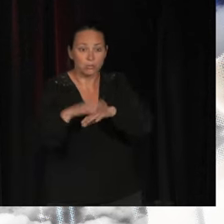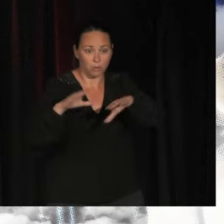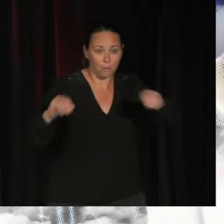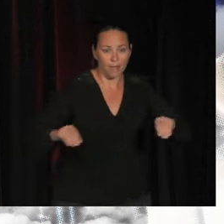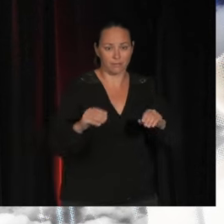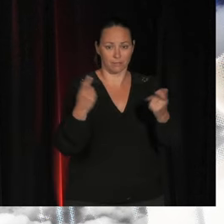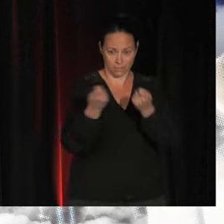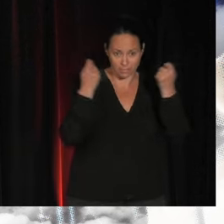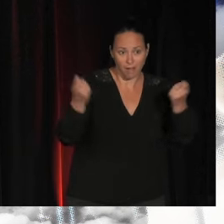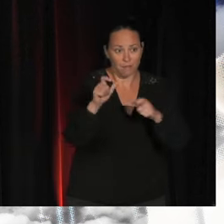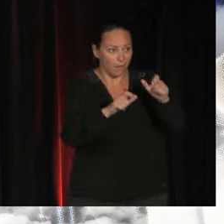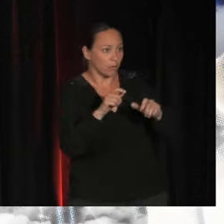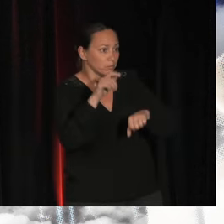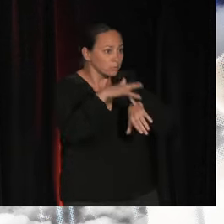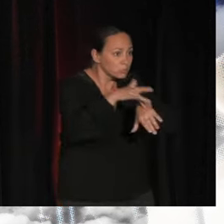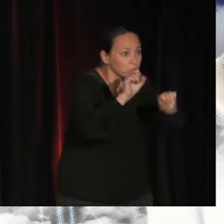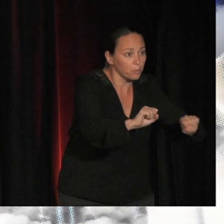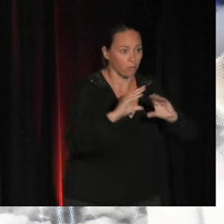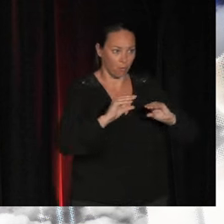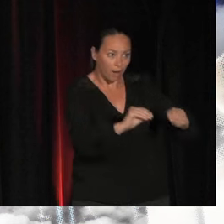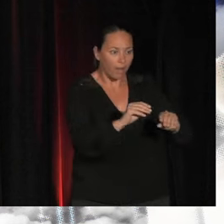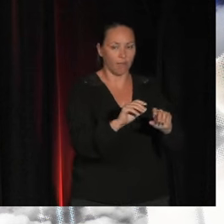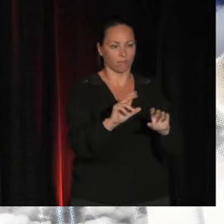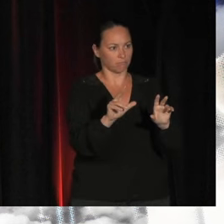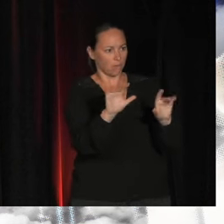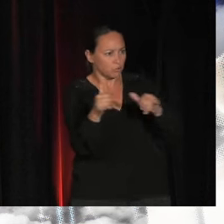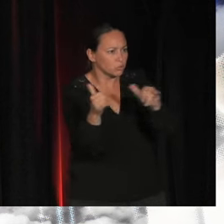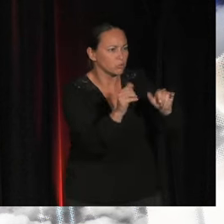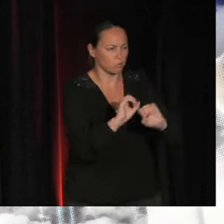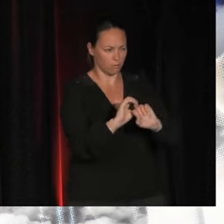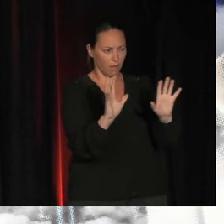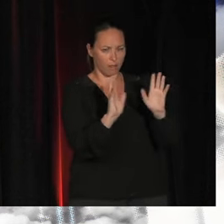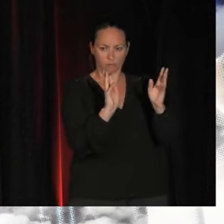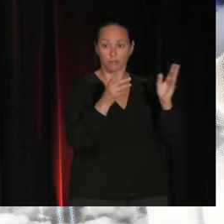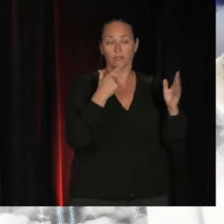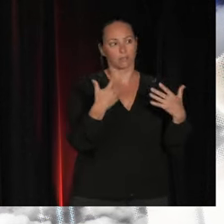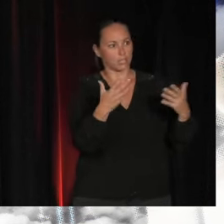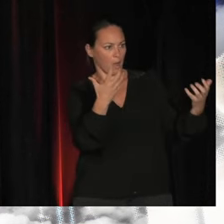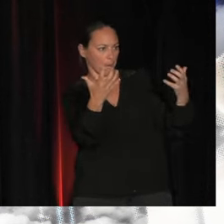Et surtout, ce qui se passe, c'est que le jeu est hyper clean, c'est-à-dire qu'il est vraiment… Déjà, le polish est très propre.